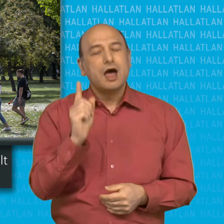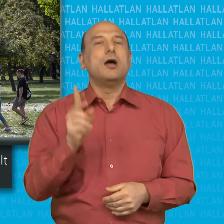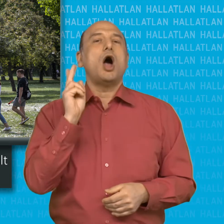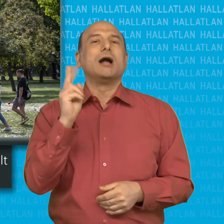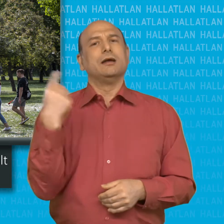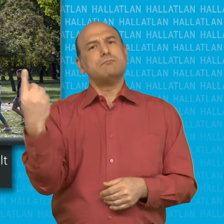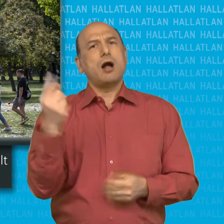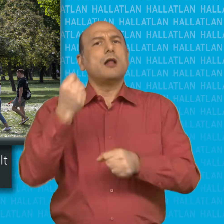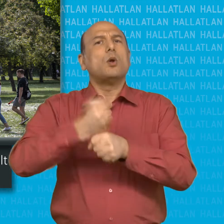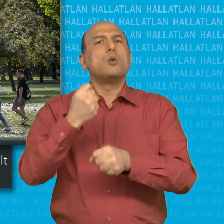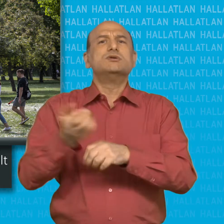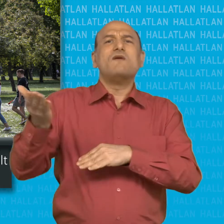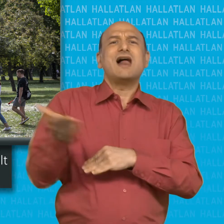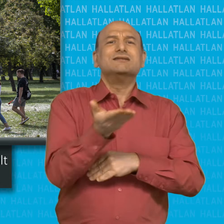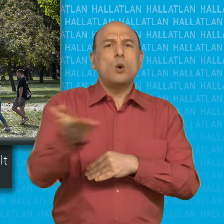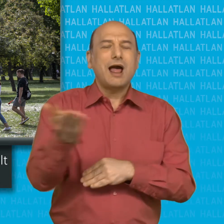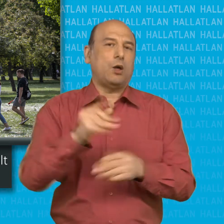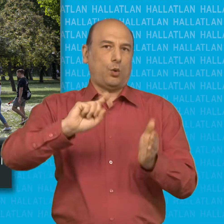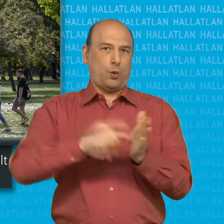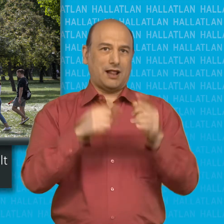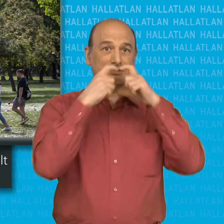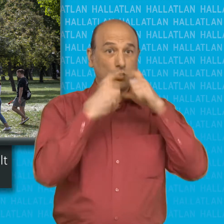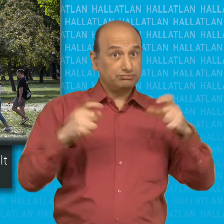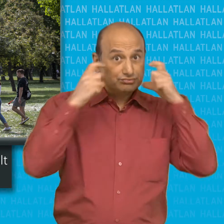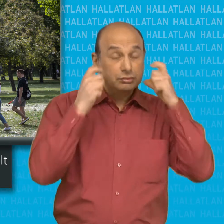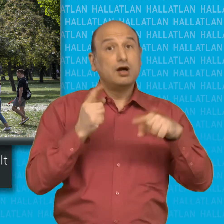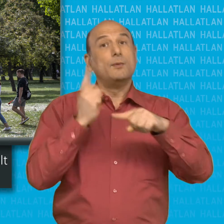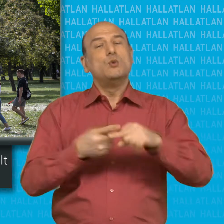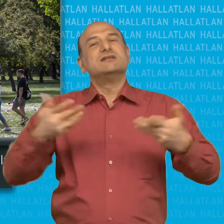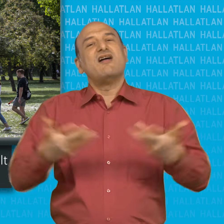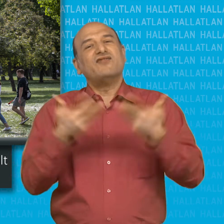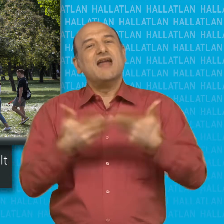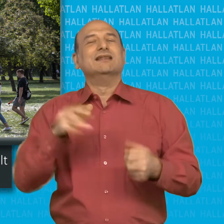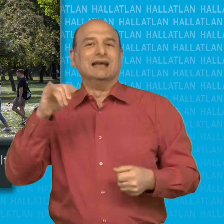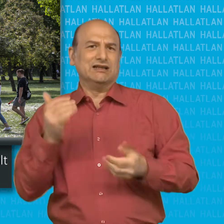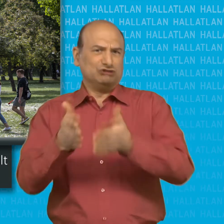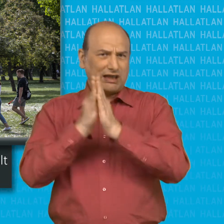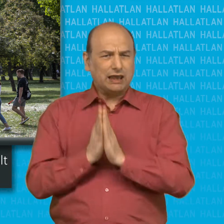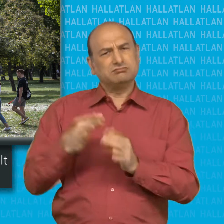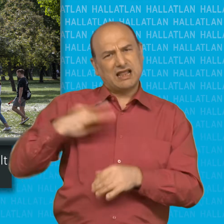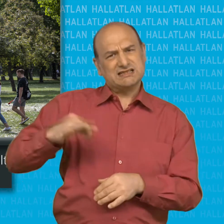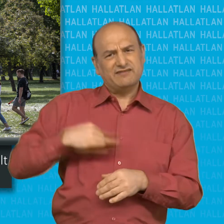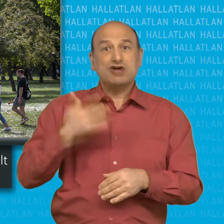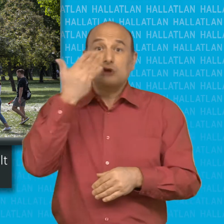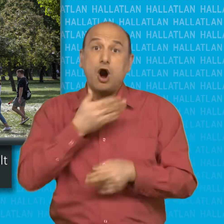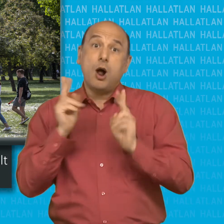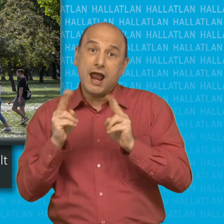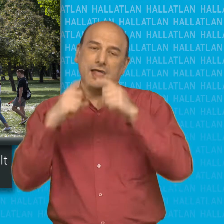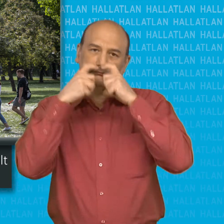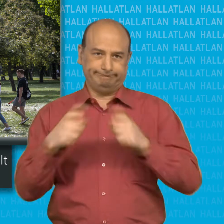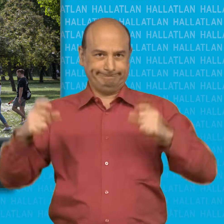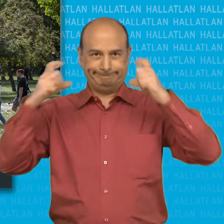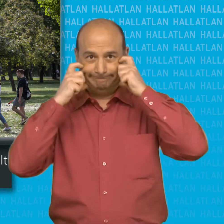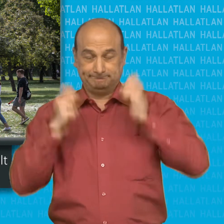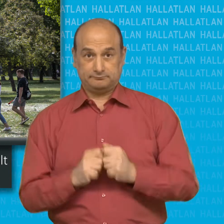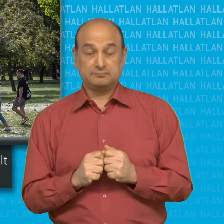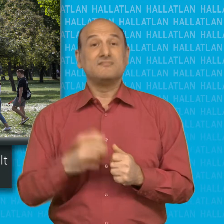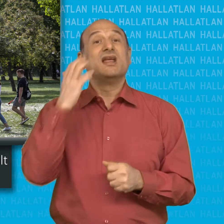ott az alkalmazottaknak kötelező maszkot viselniük, és erre kérik a vendégeket is.